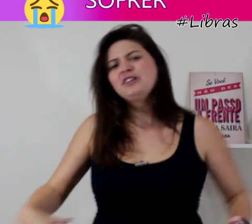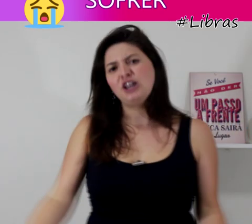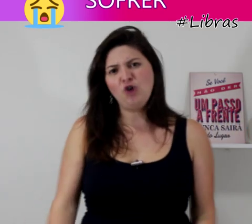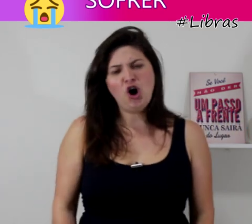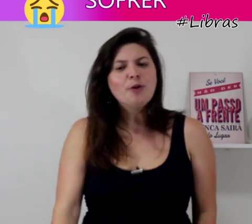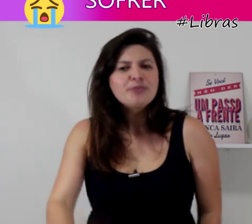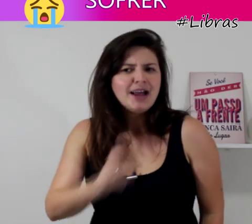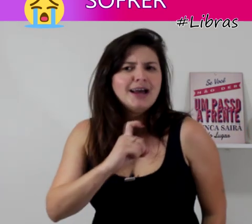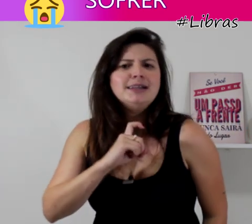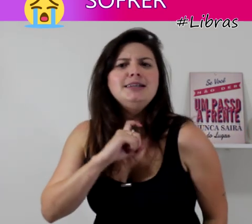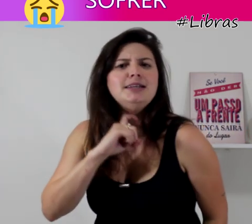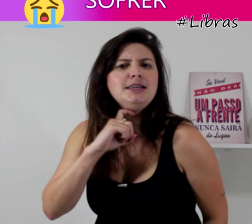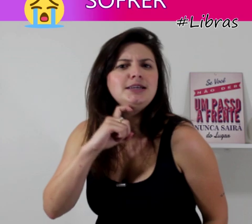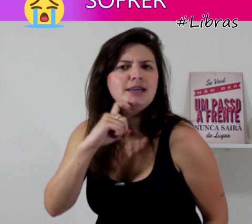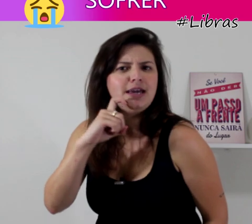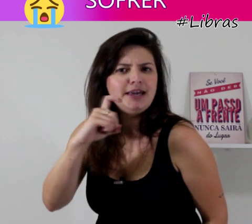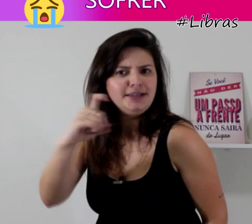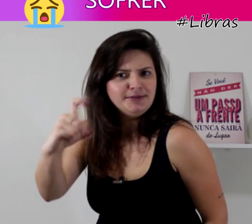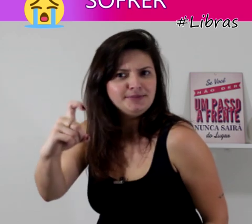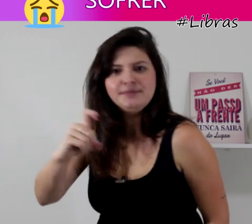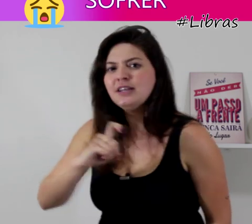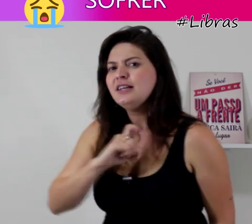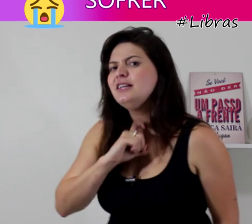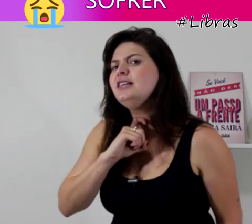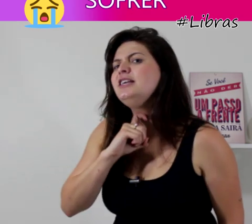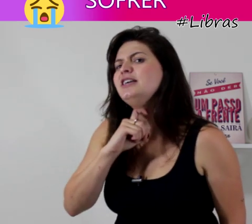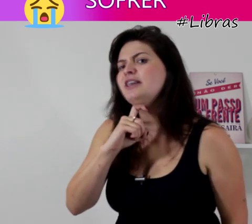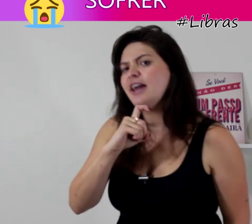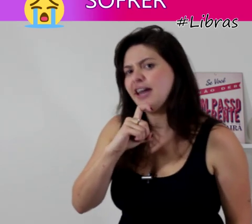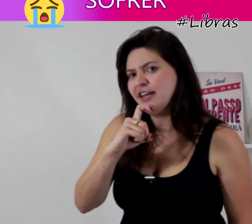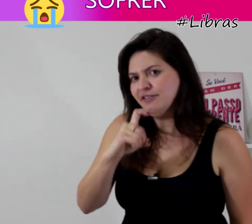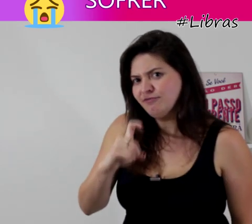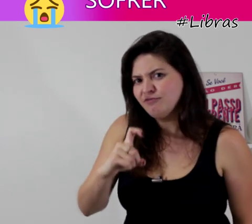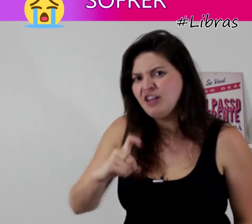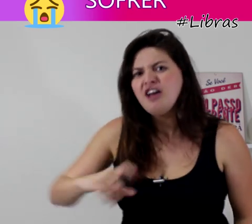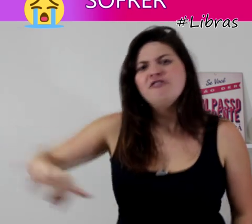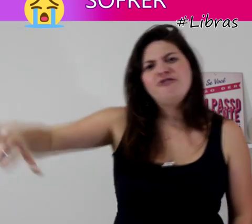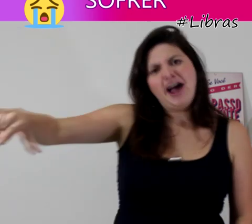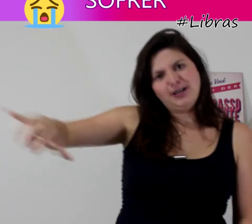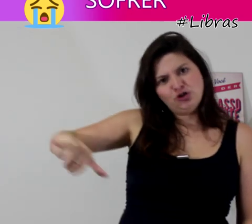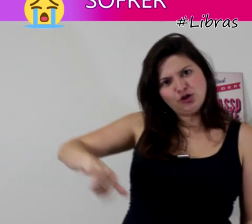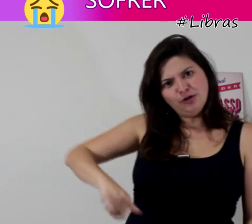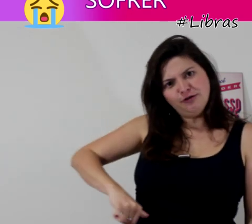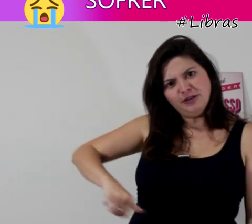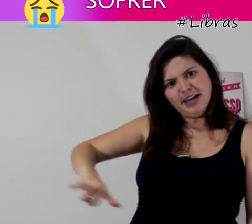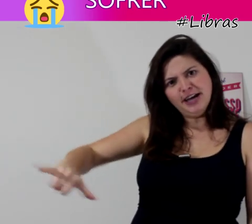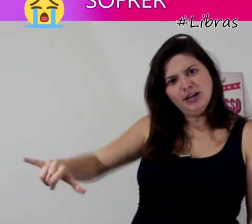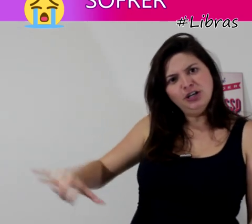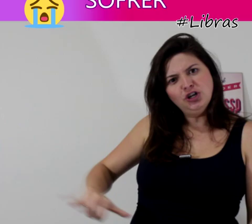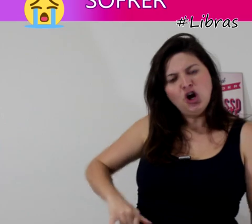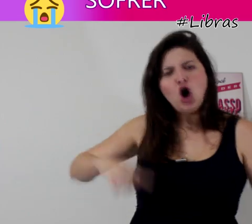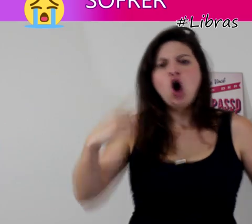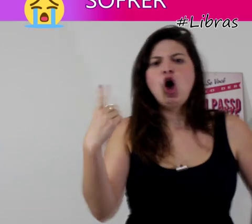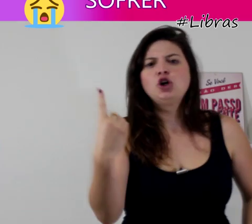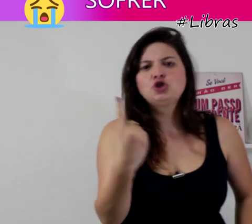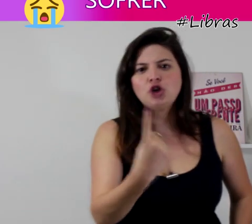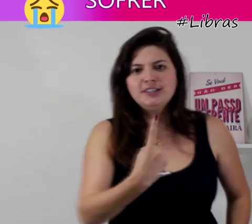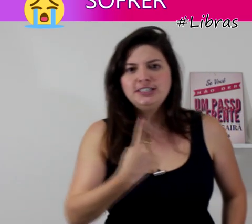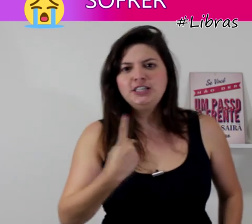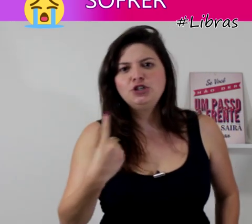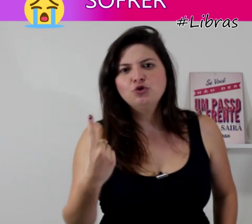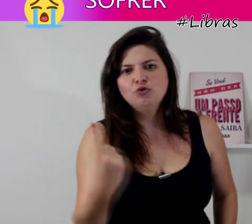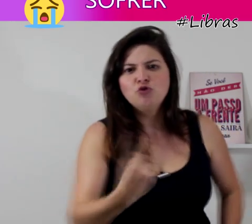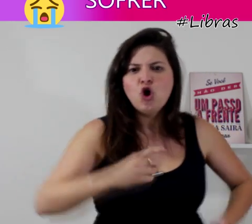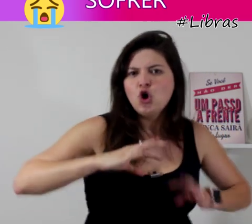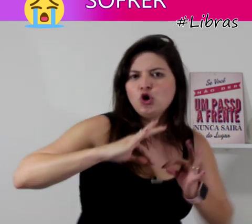''ninguém vai sofrer sozinho...